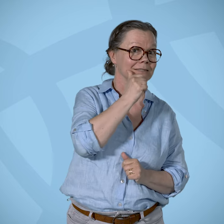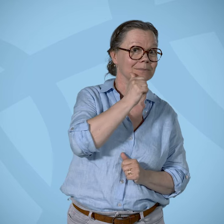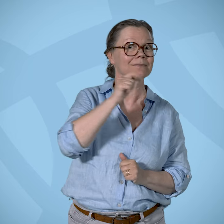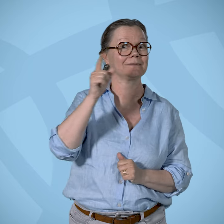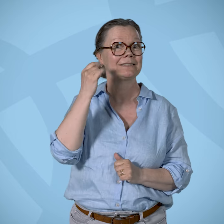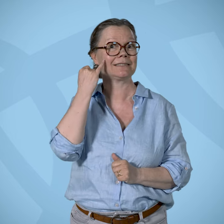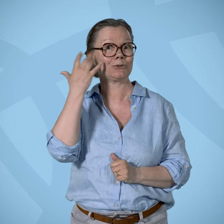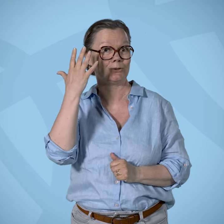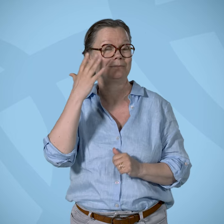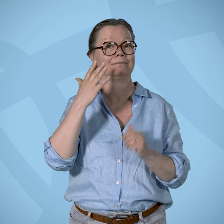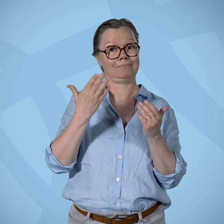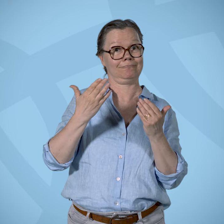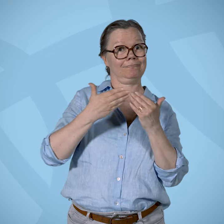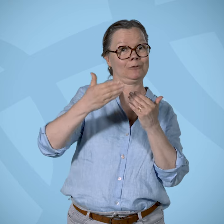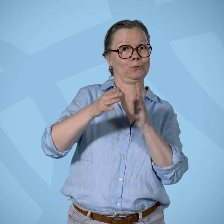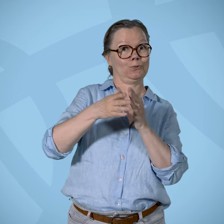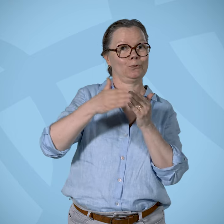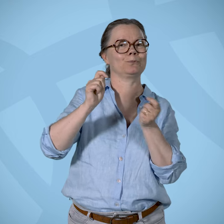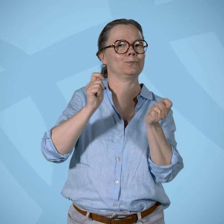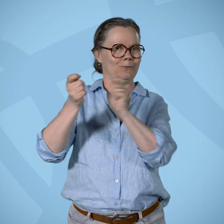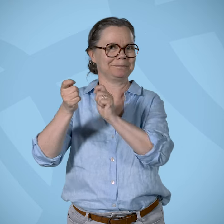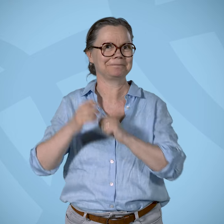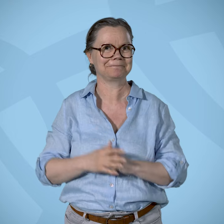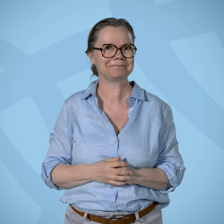Eli Astan ja Anni-Marin työssä on muutoksia.